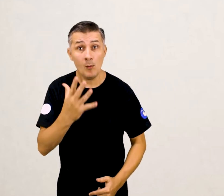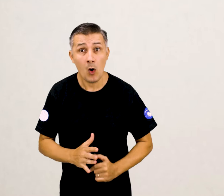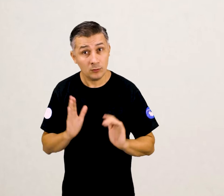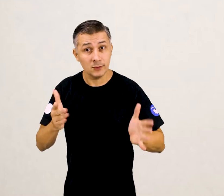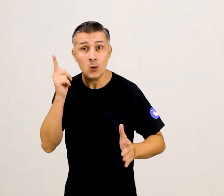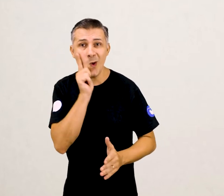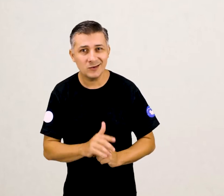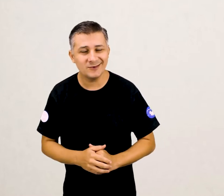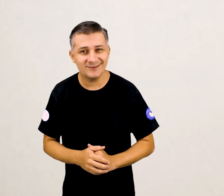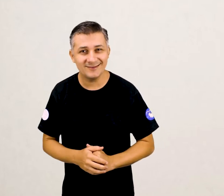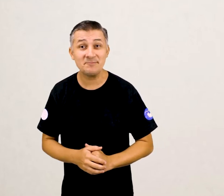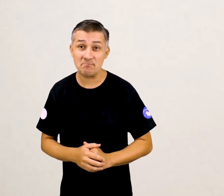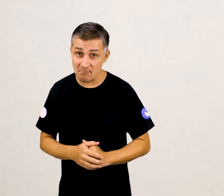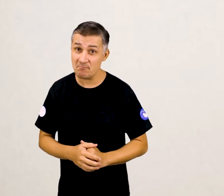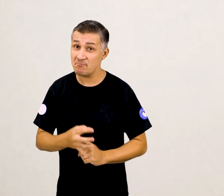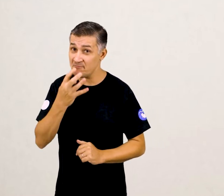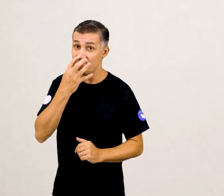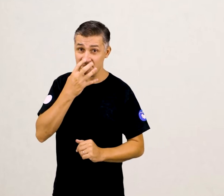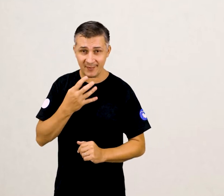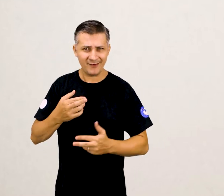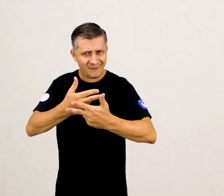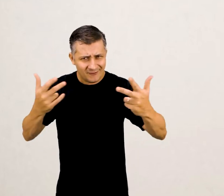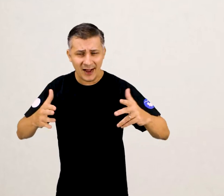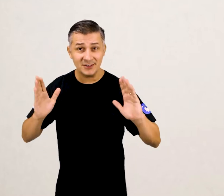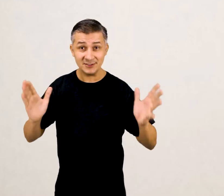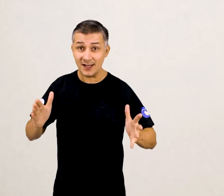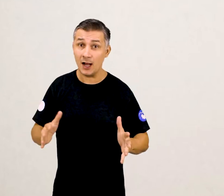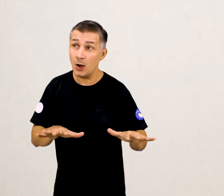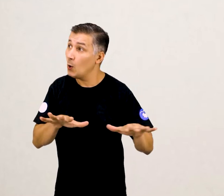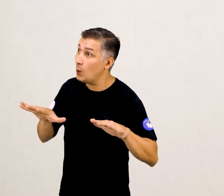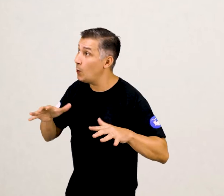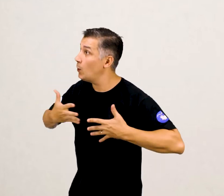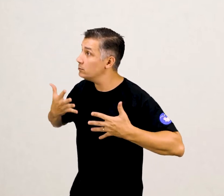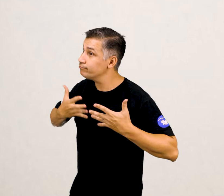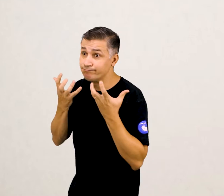O prognóstico, portanto, é muito favorável e animador.